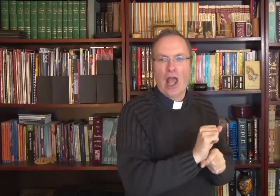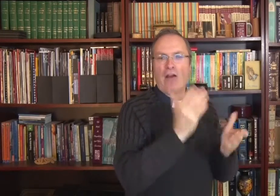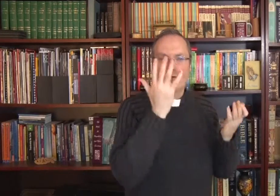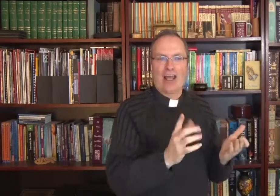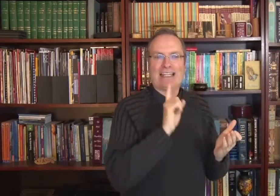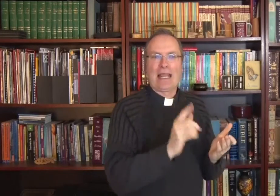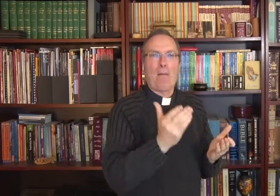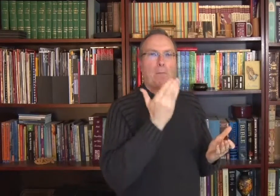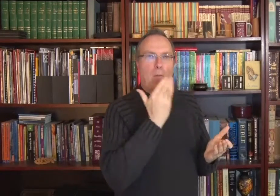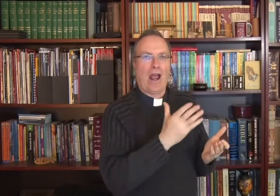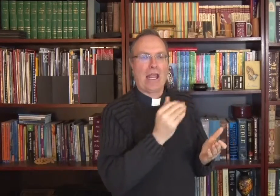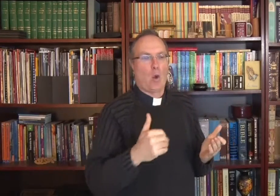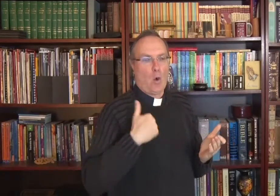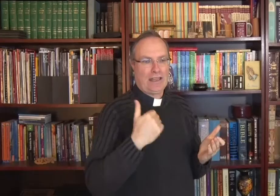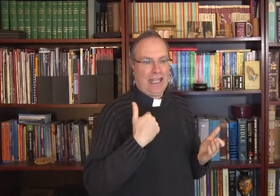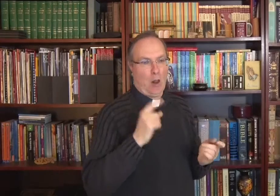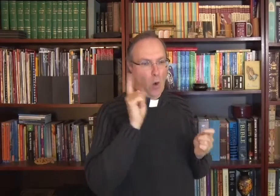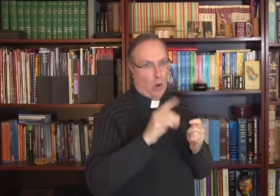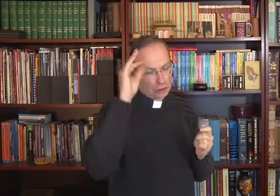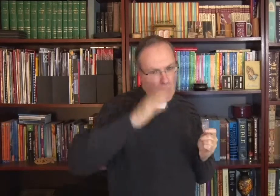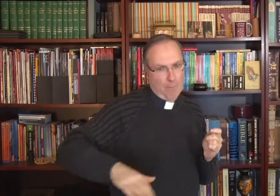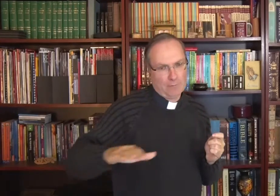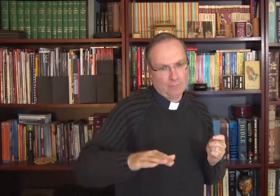Voilà ce qui est bon et utile aux hommes.